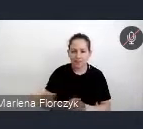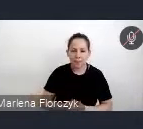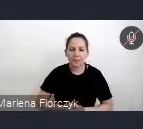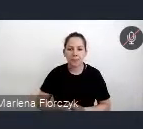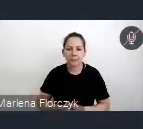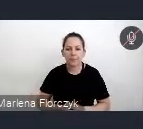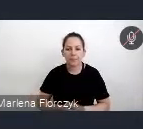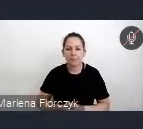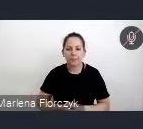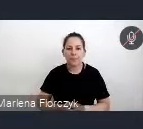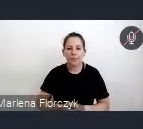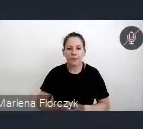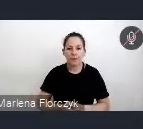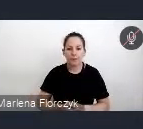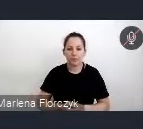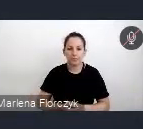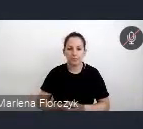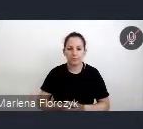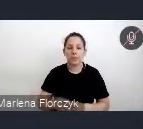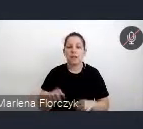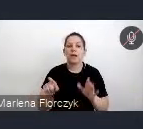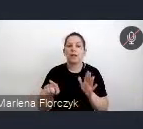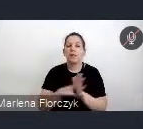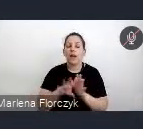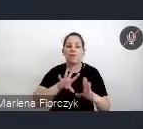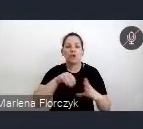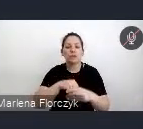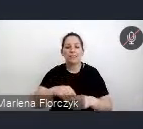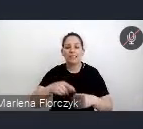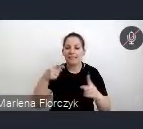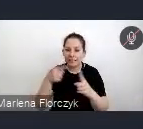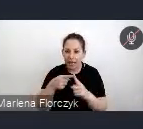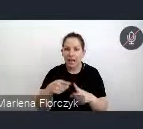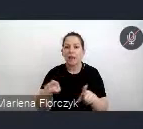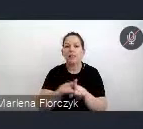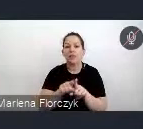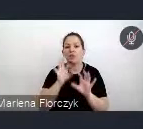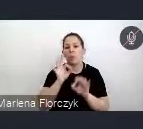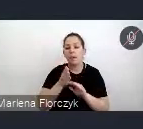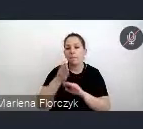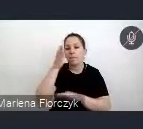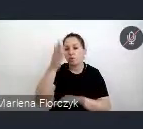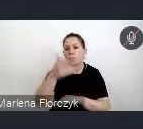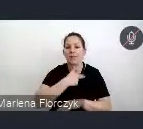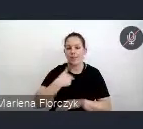dla wdrożenia Celów i dla dobrej przyszłości naszych miast.